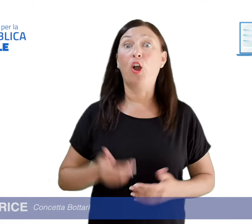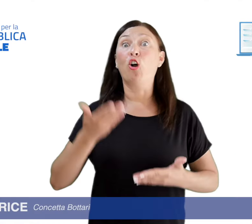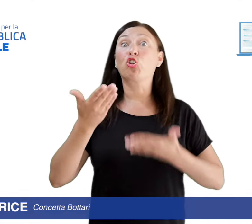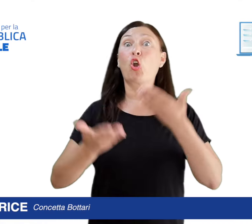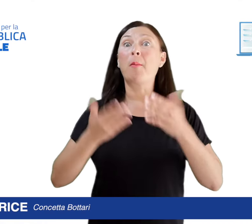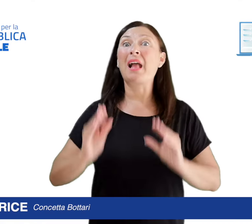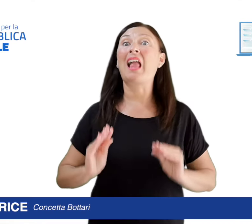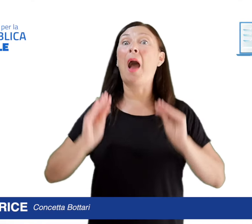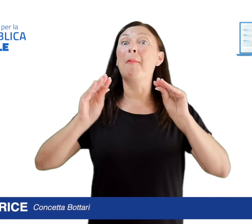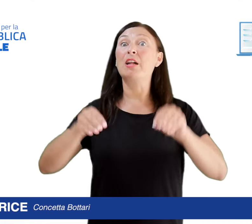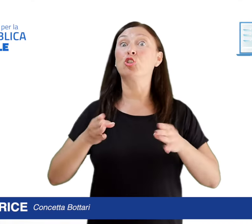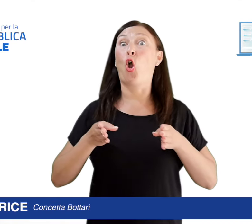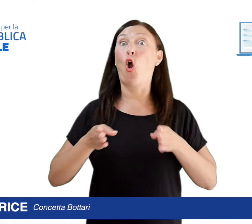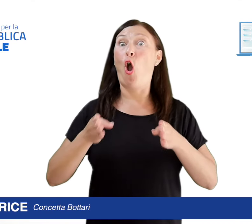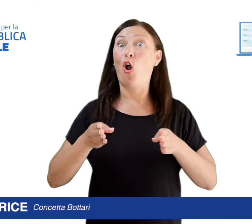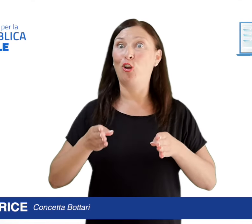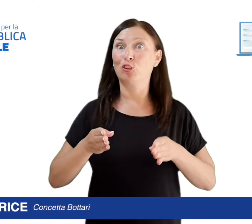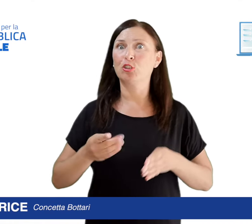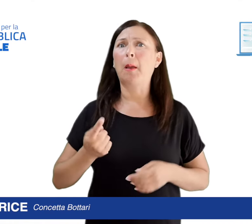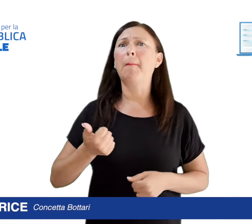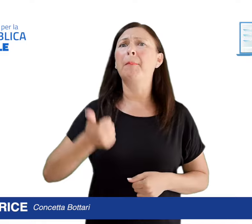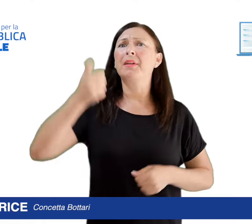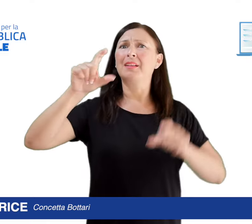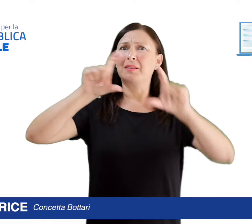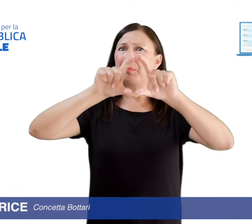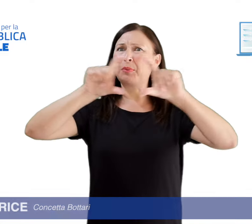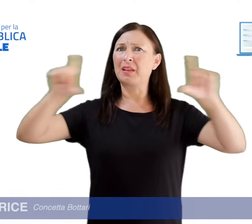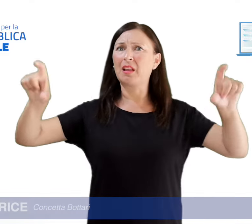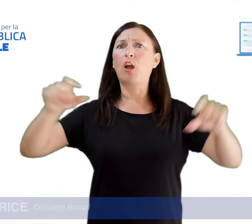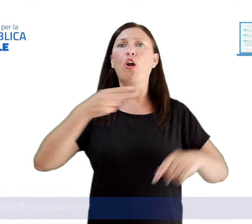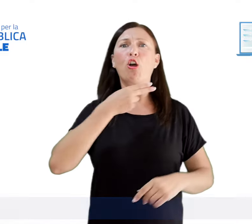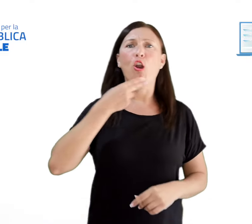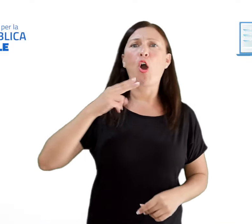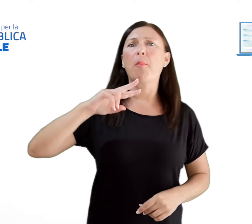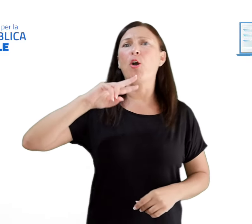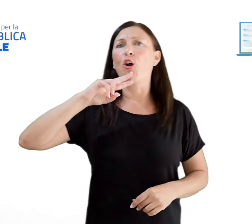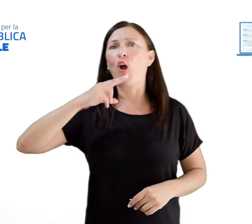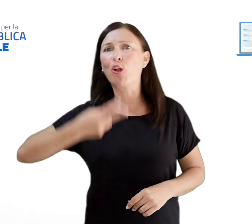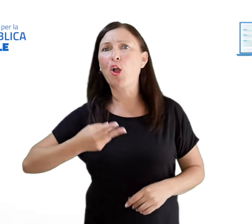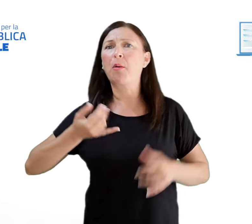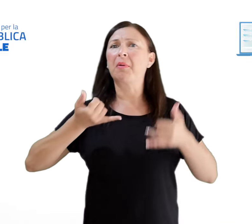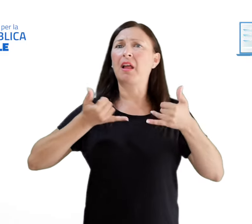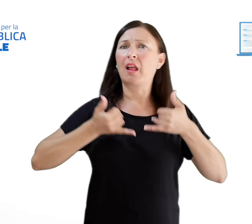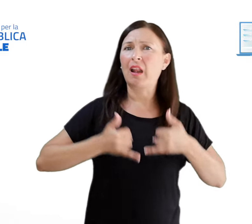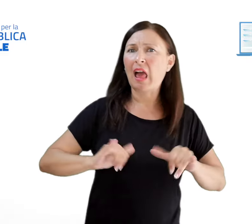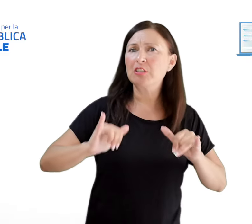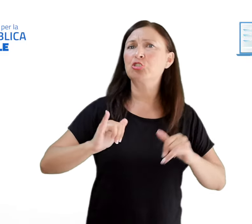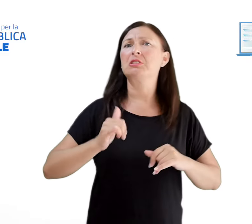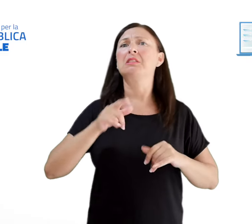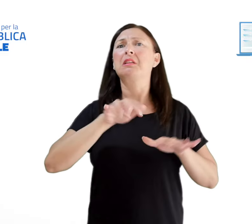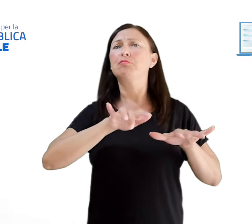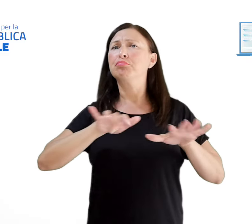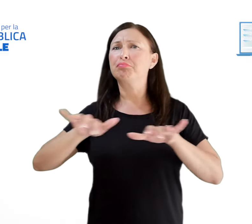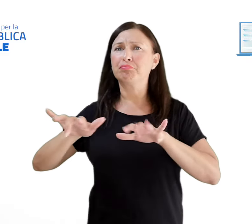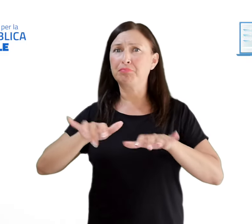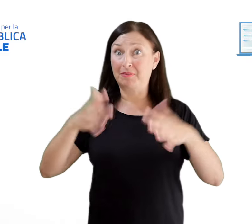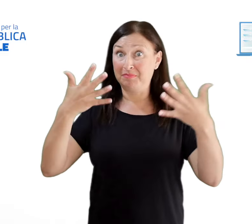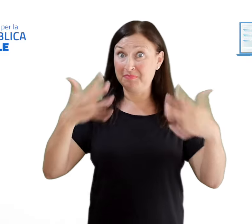Domanda di ammissione al corso, al primo pezzo trovate i campi dove mettere nome, cognome, data di nascita